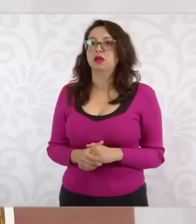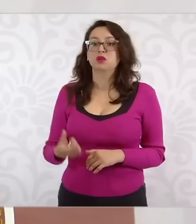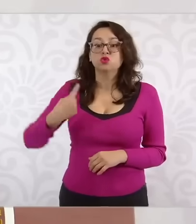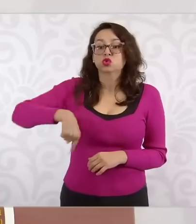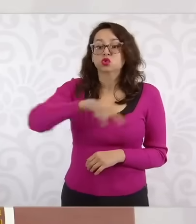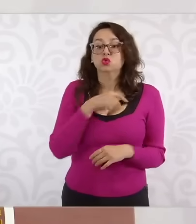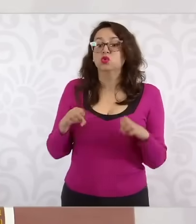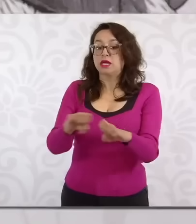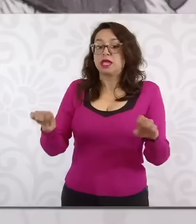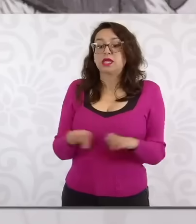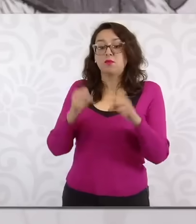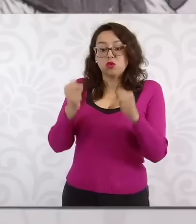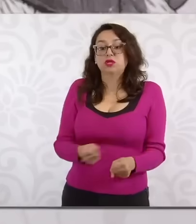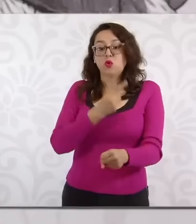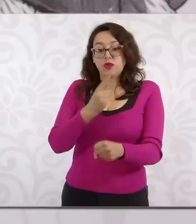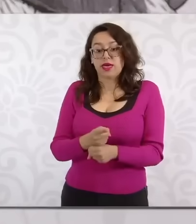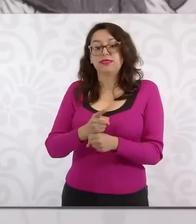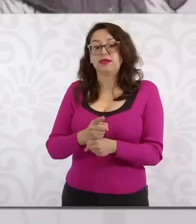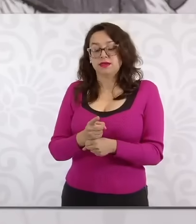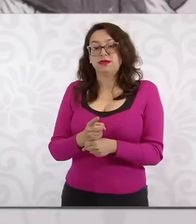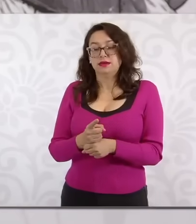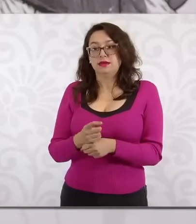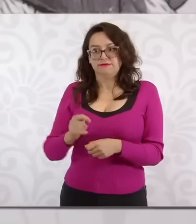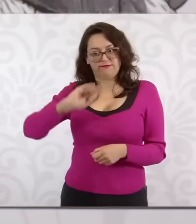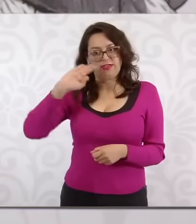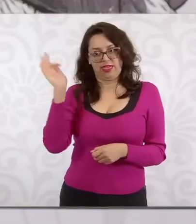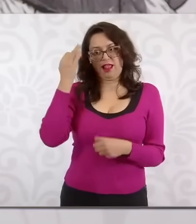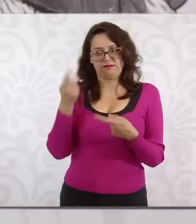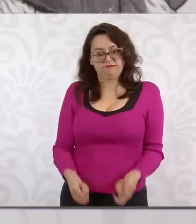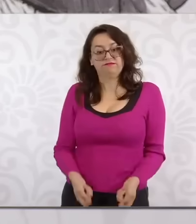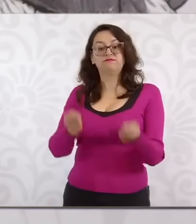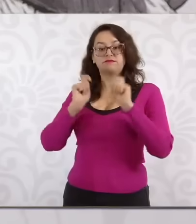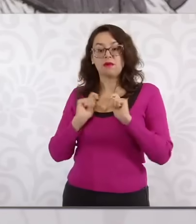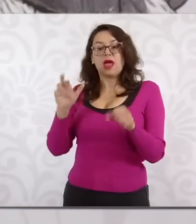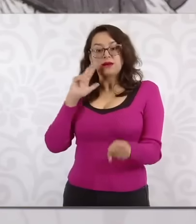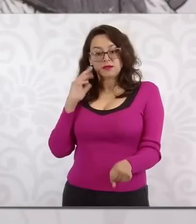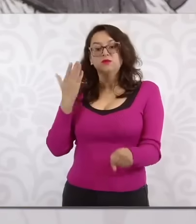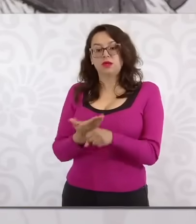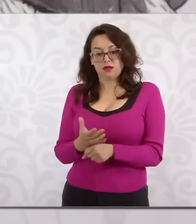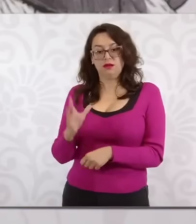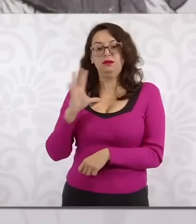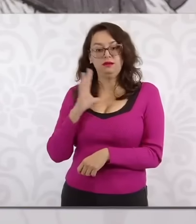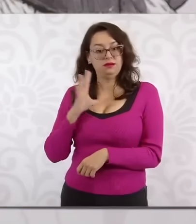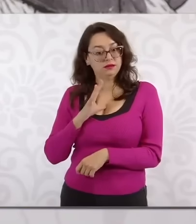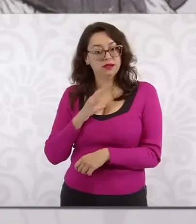una responsabilidad como federación y estamos apoyando a todas las entidades de la República,